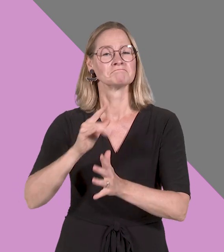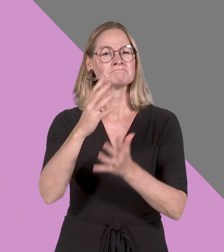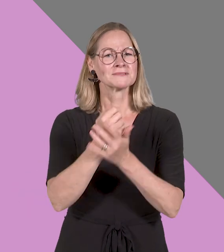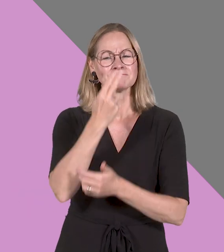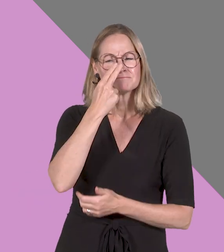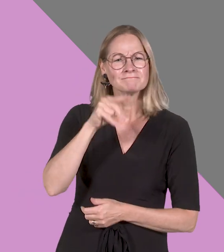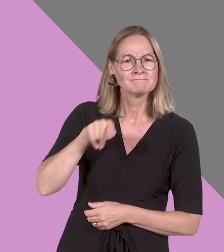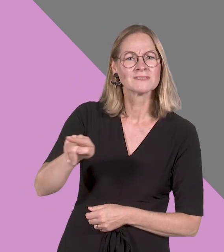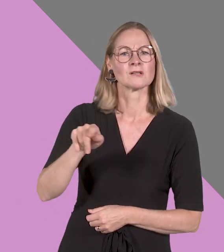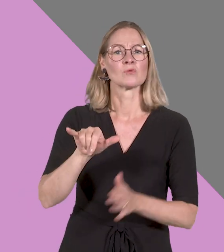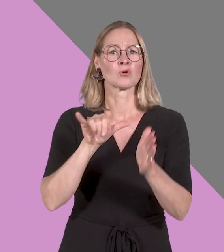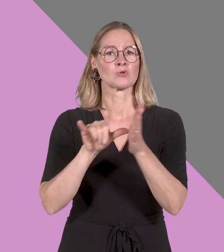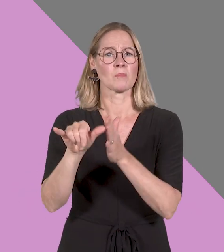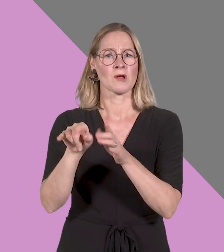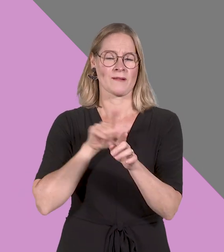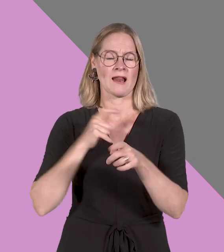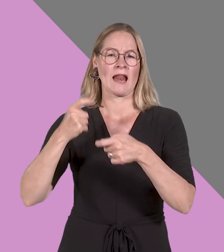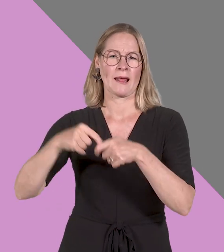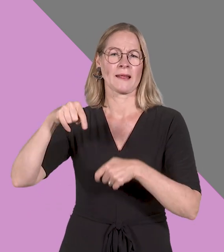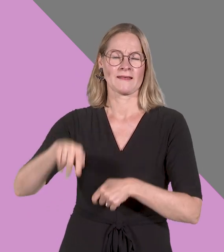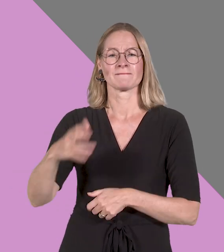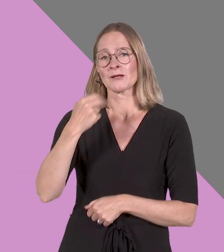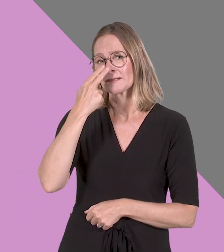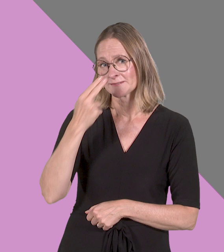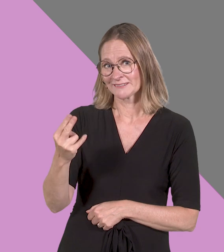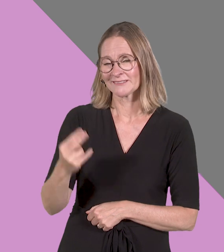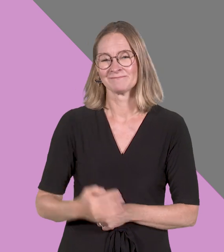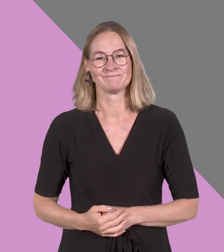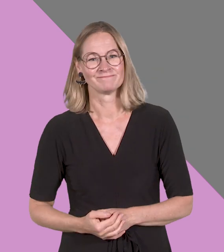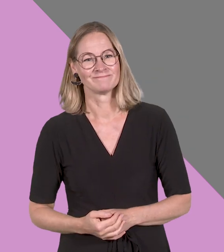Pääset katsomaan sen Youtubesta oheisesta linkistä.